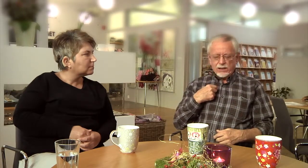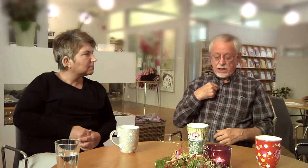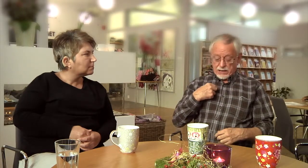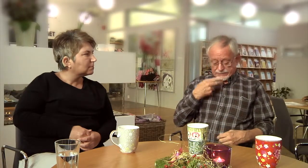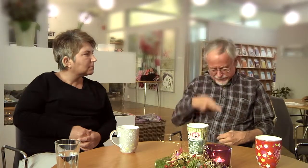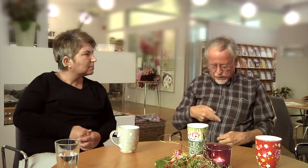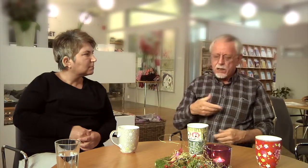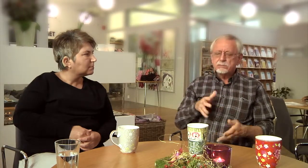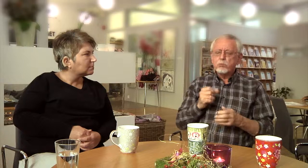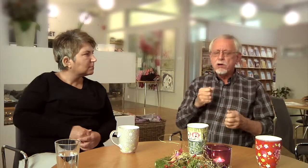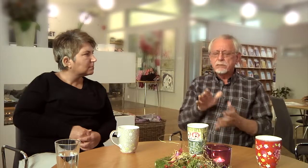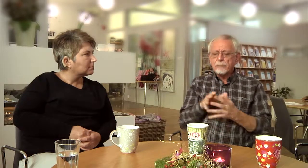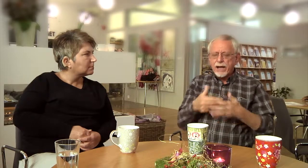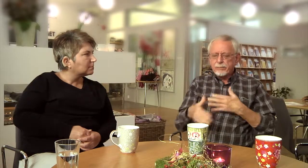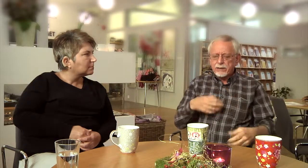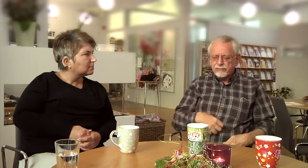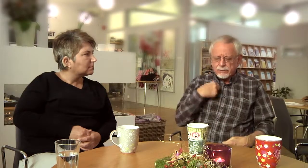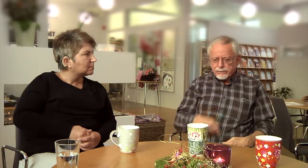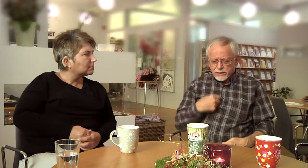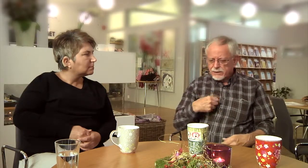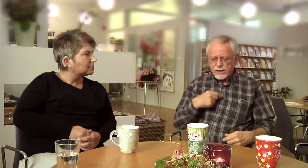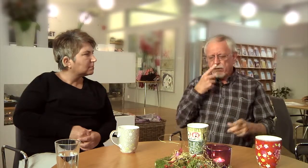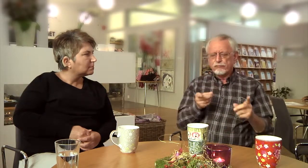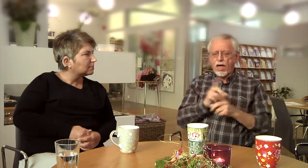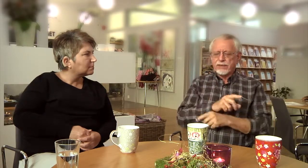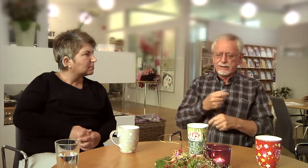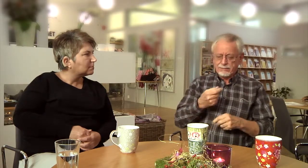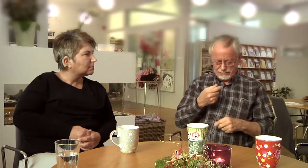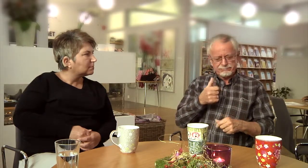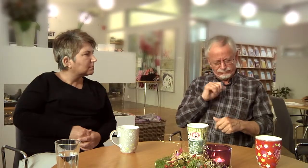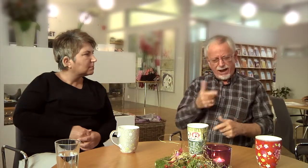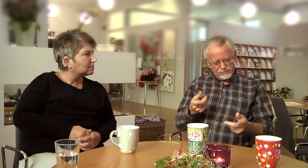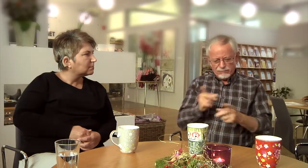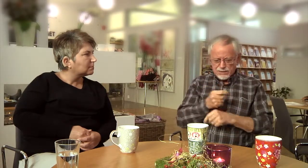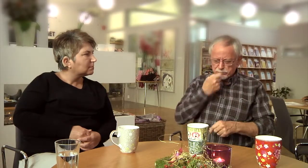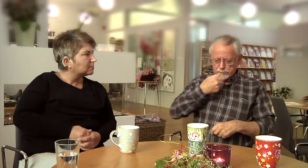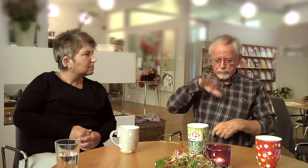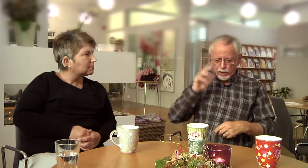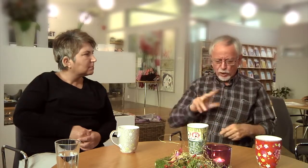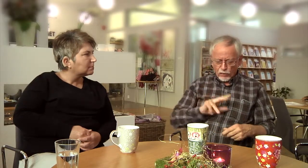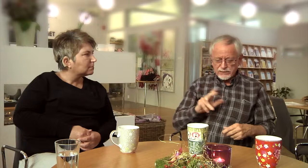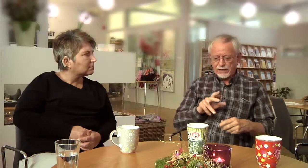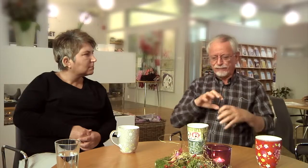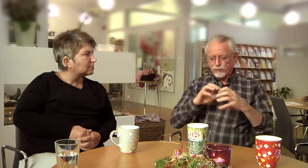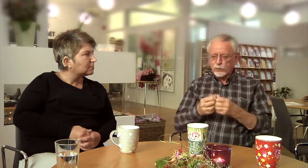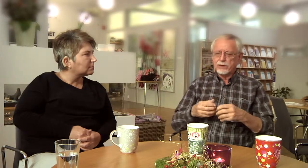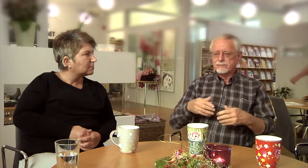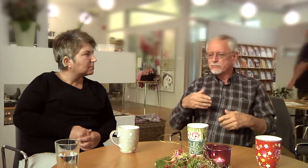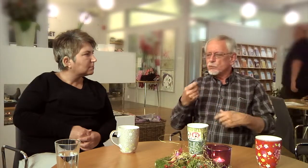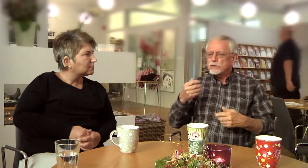Etter at vi hadde snakket sammen en stund, begynte jeg å se litt annerledes på det. Jeg tenkte at vi får smarbeide vi to, jeg og kreften.